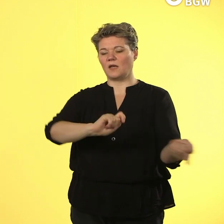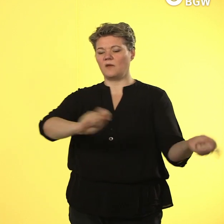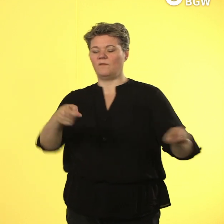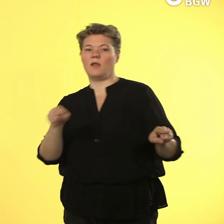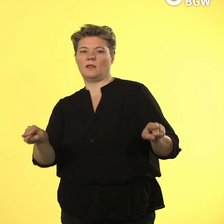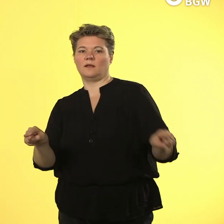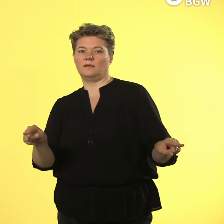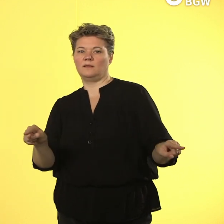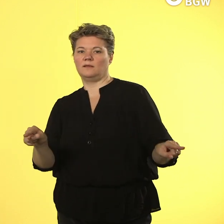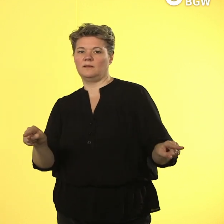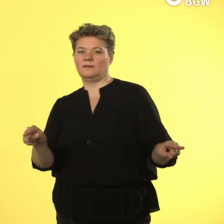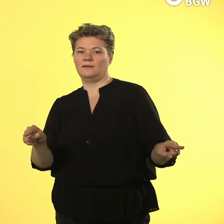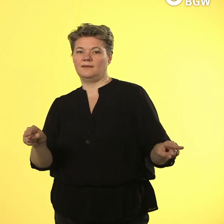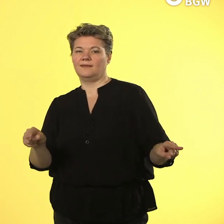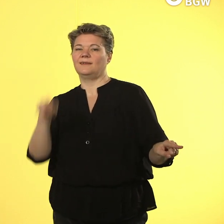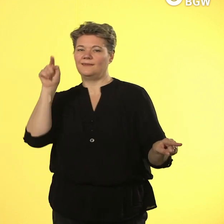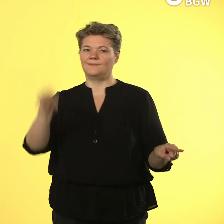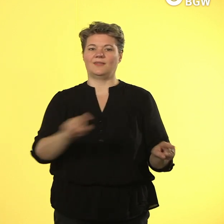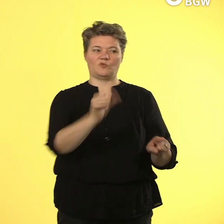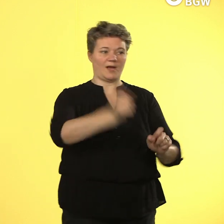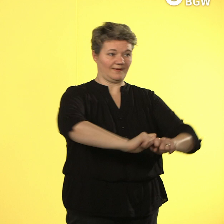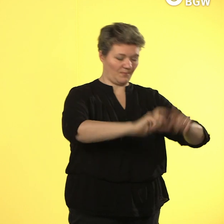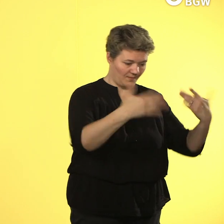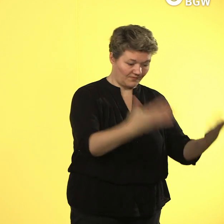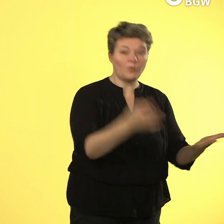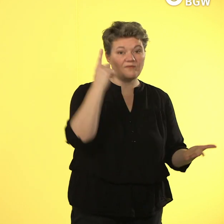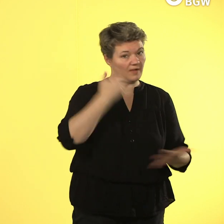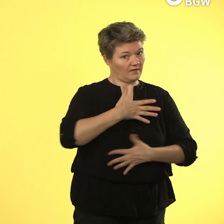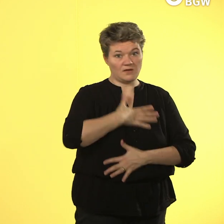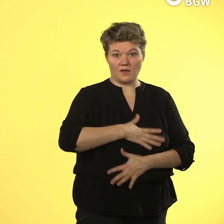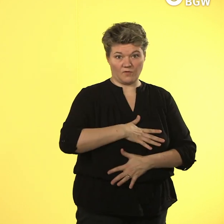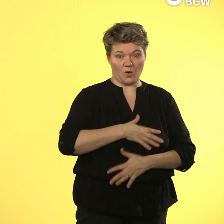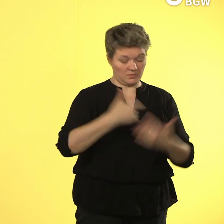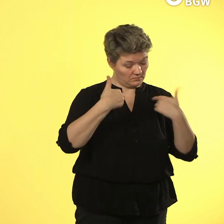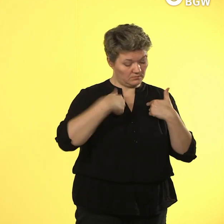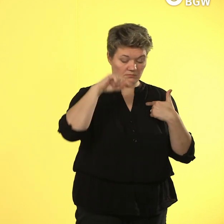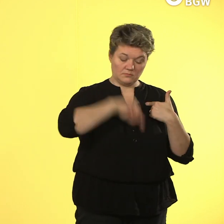nicht gut ging. Mit dieser Voraktivierung im Gehirn, mit dieser dysfunktionalen Art und Weise,